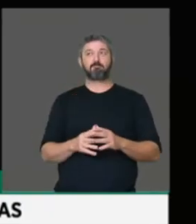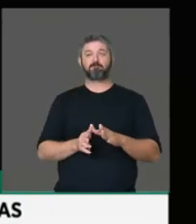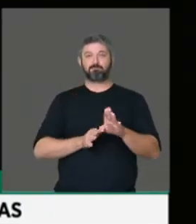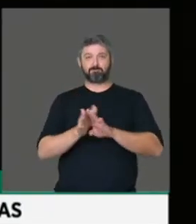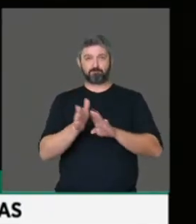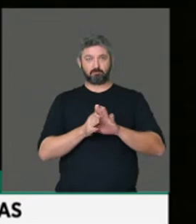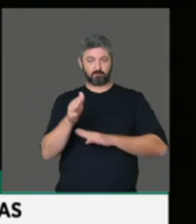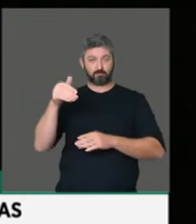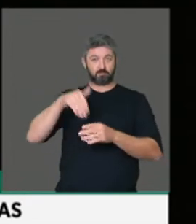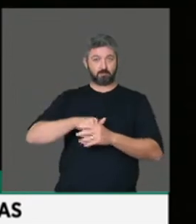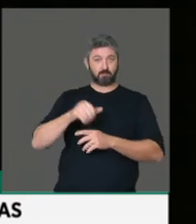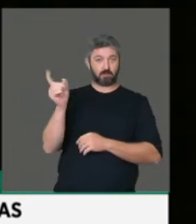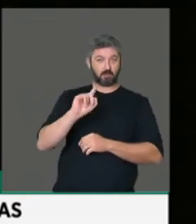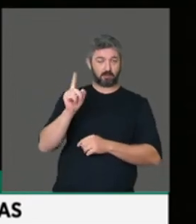OBRIGADO. -- [PRESIDENTE]: COMO